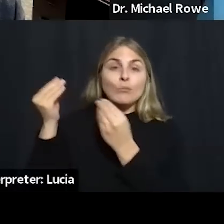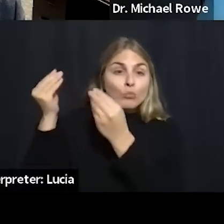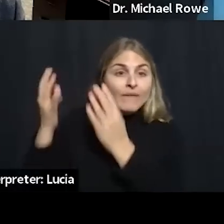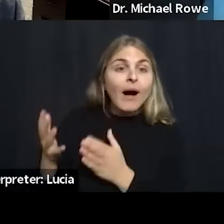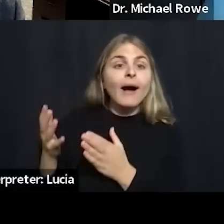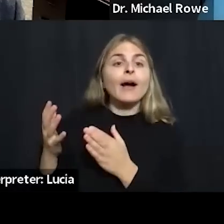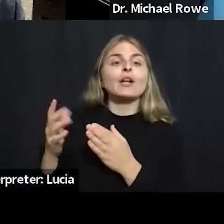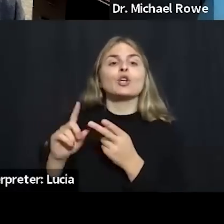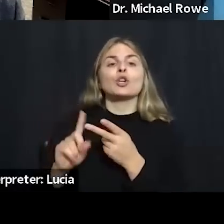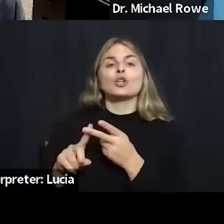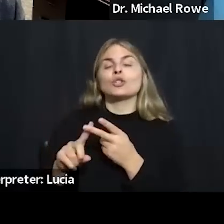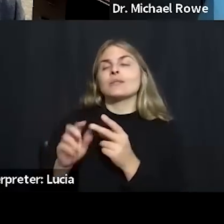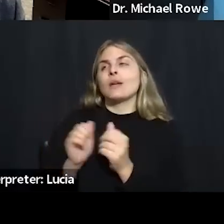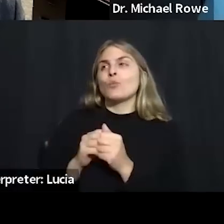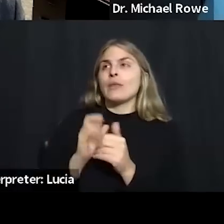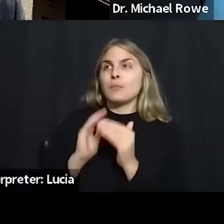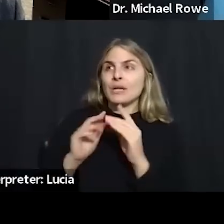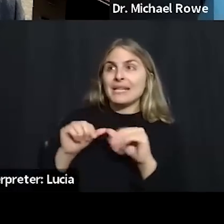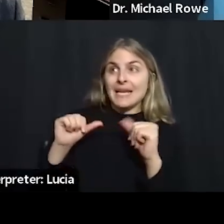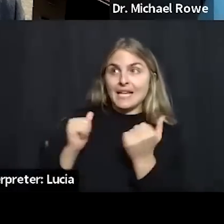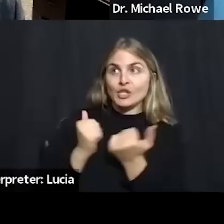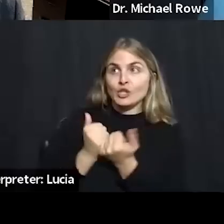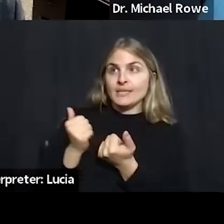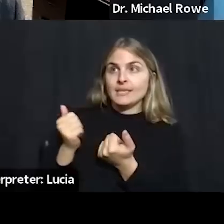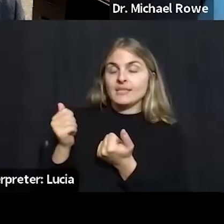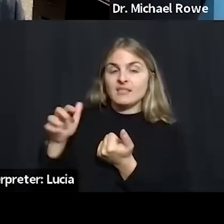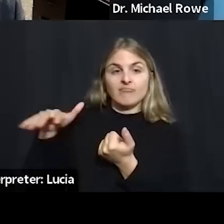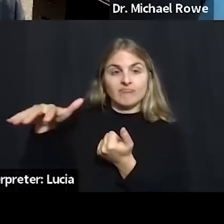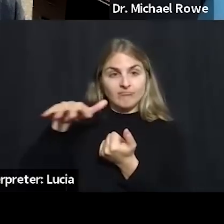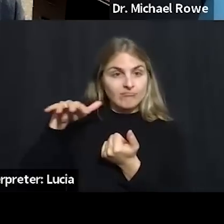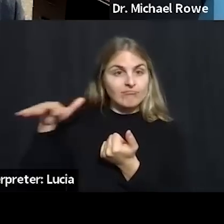y con agencias comunitarias en estas áreas rurales.